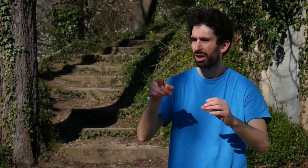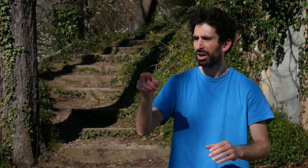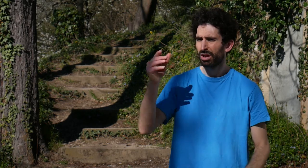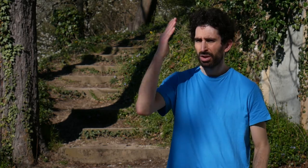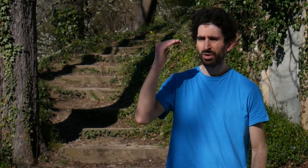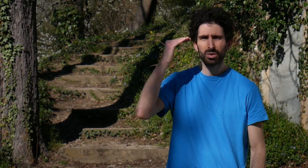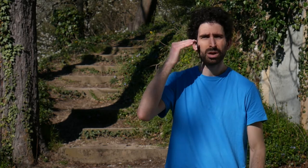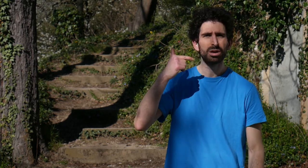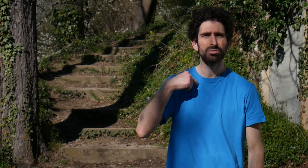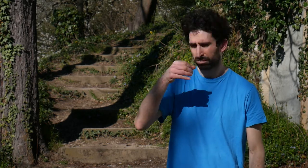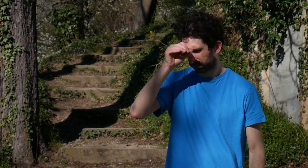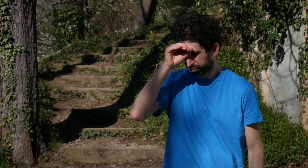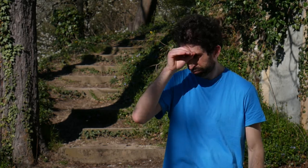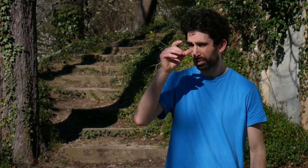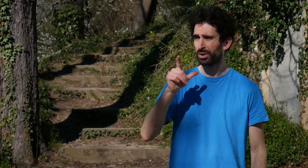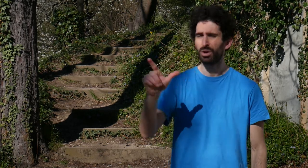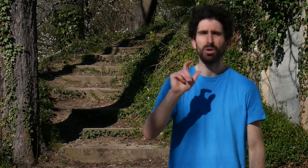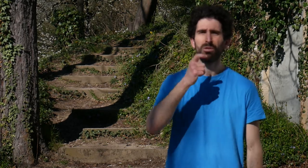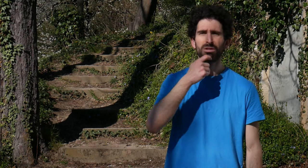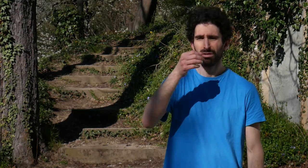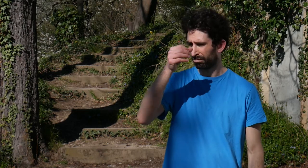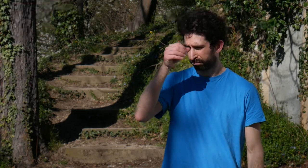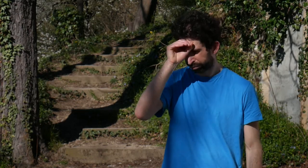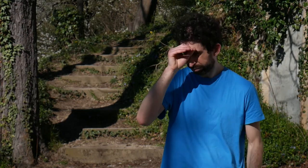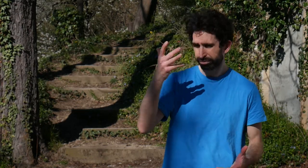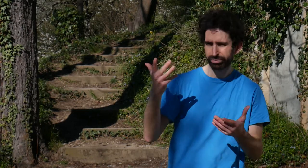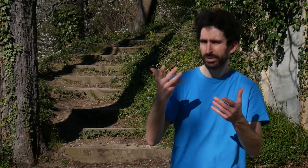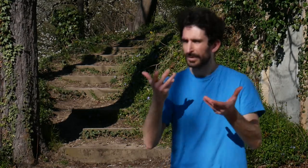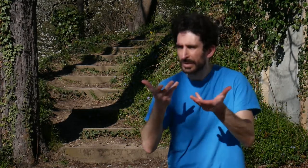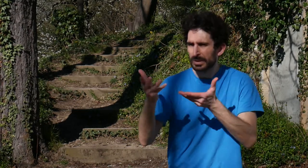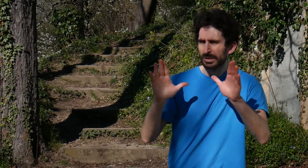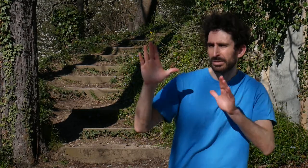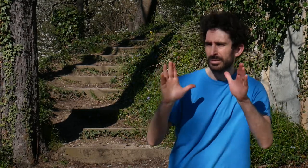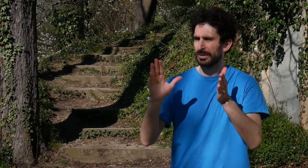Je ne m'y connaissais rien en coréen et nous deux rien en anglais. Que faire ? Mimer ?